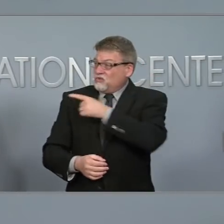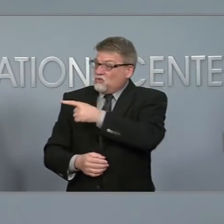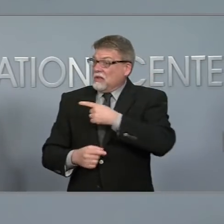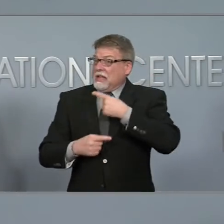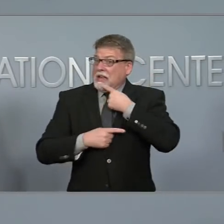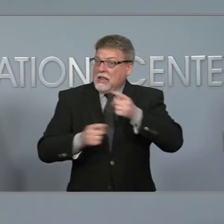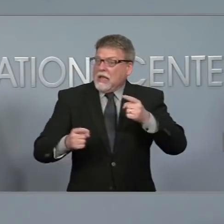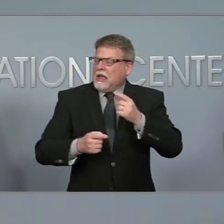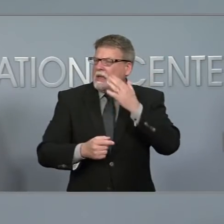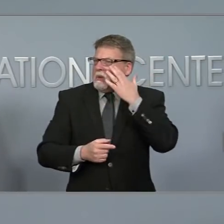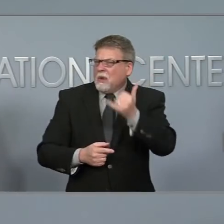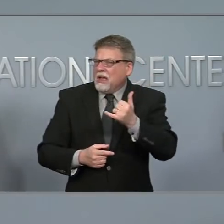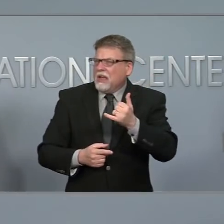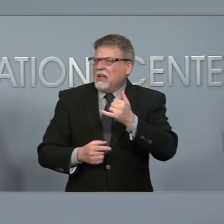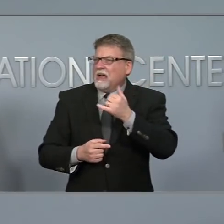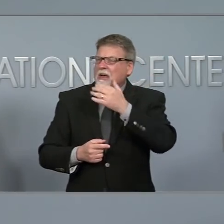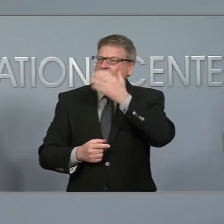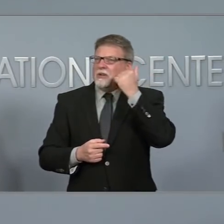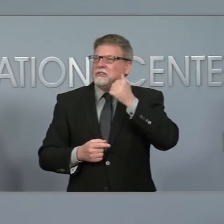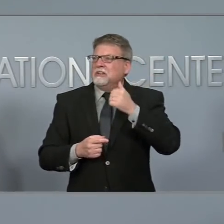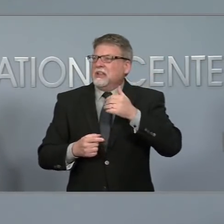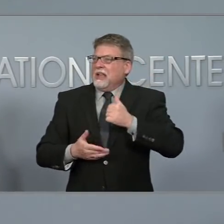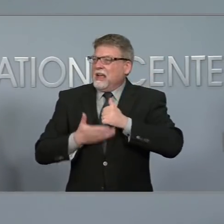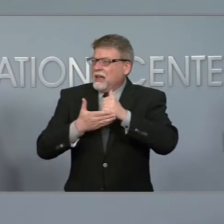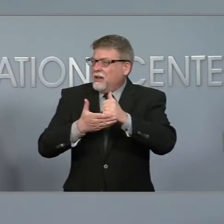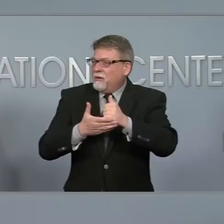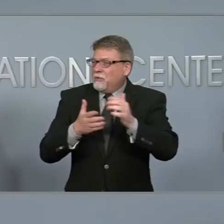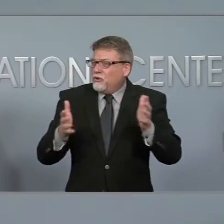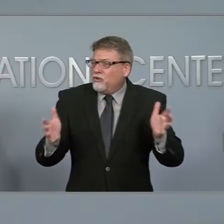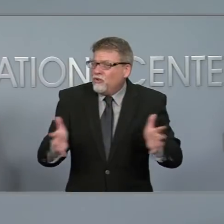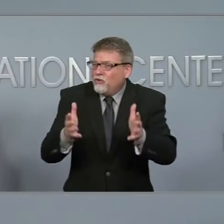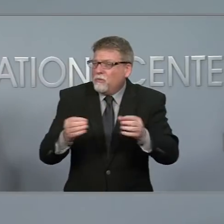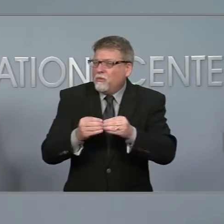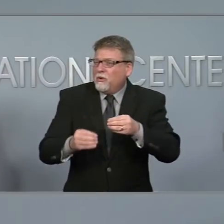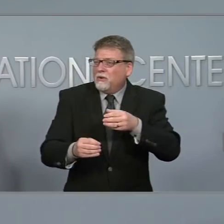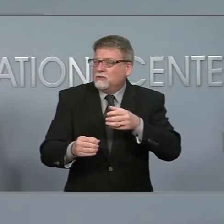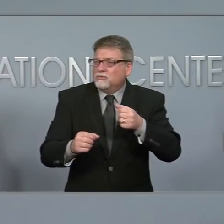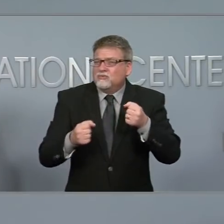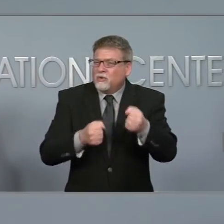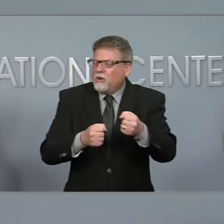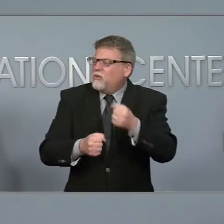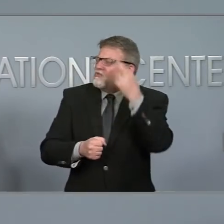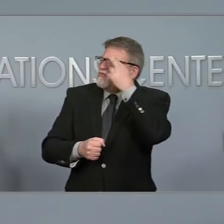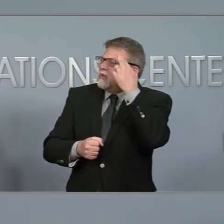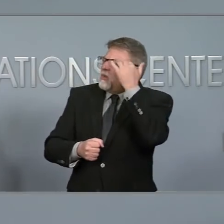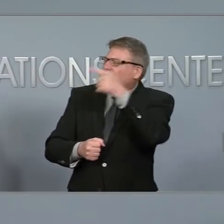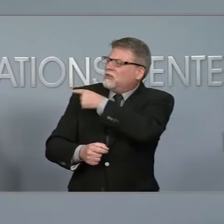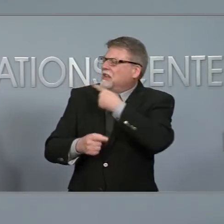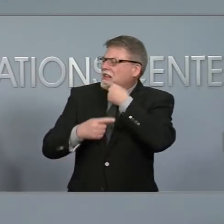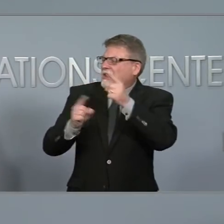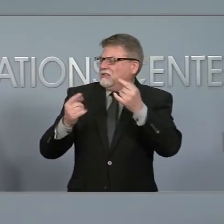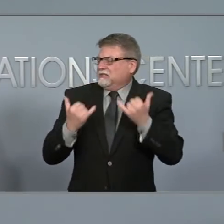Por qué cree que que tiene la necesidad de decir, algo como a los oficiales de los condados